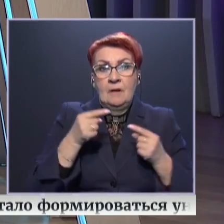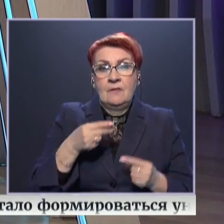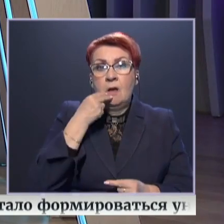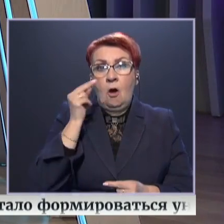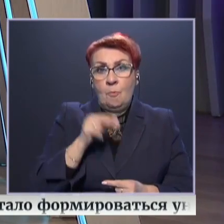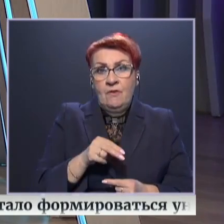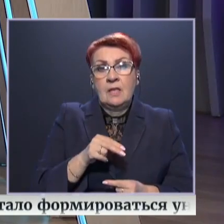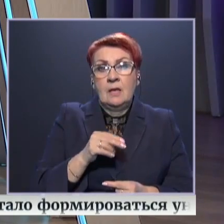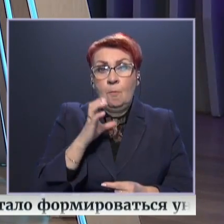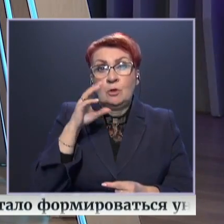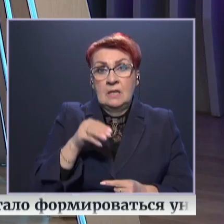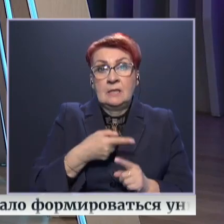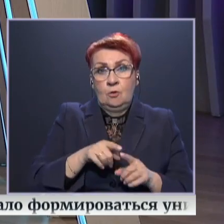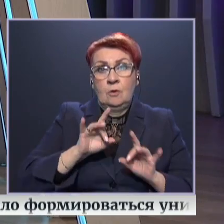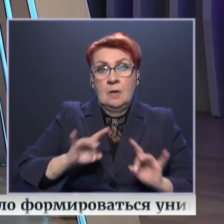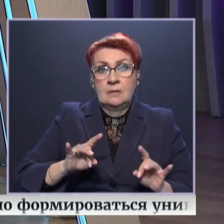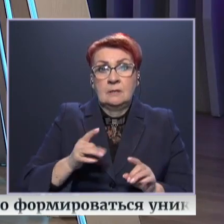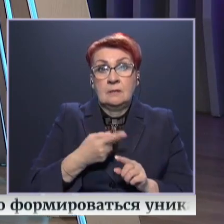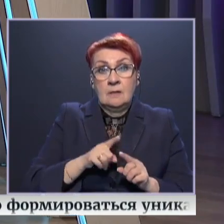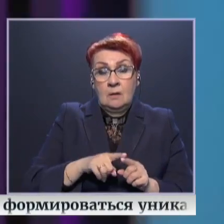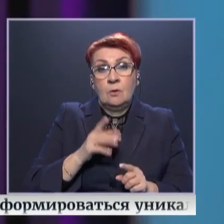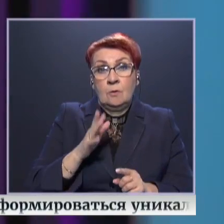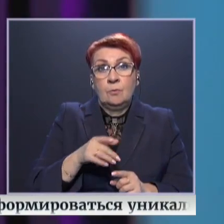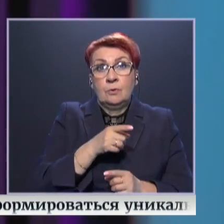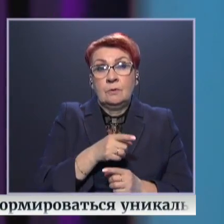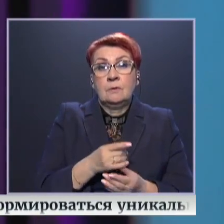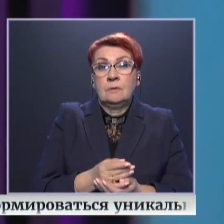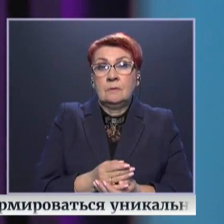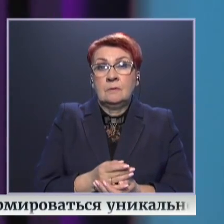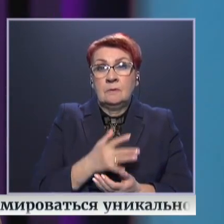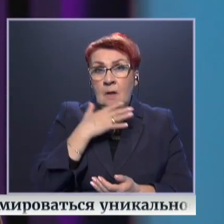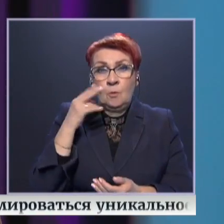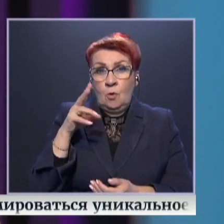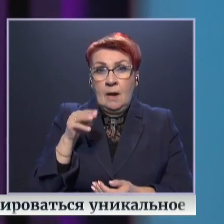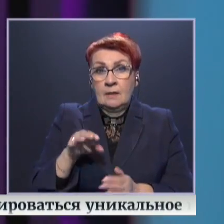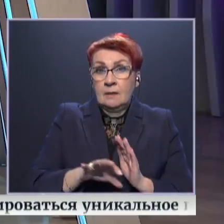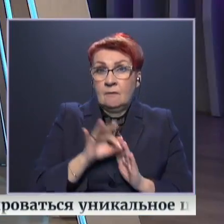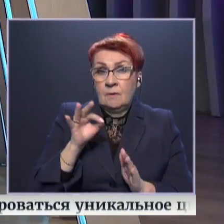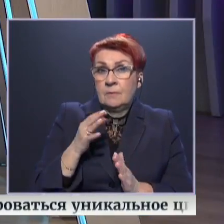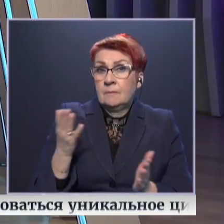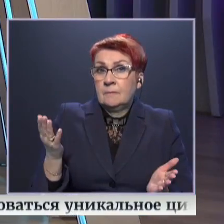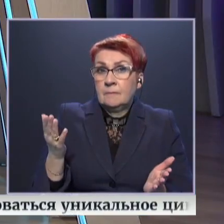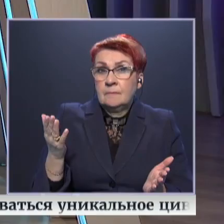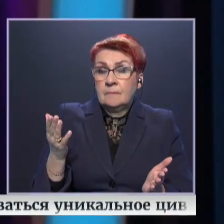которую мы рассказываем по которым нереально грозит на срок до трех лет по сути часть выбор какой либо хвалить украинцев либо сидеть молчать в тряпочку